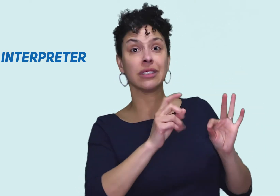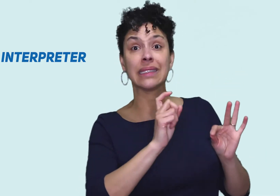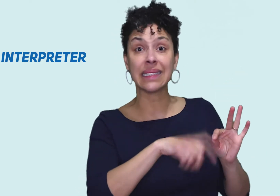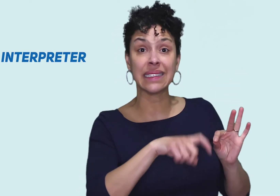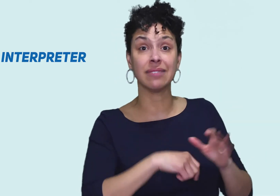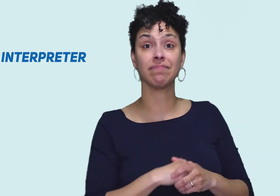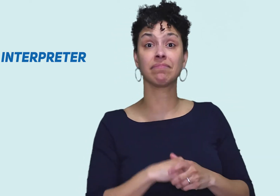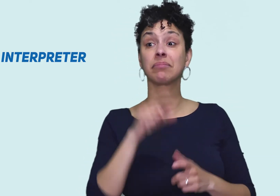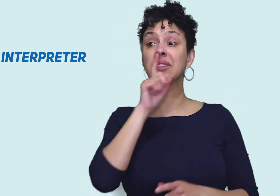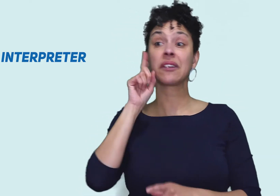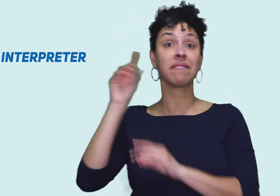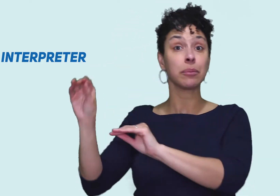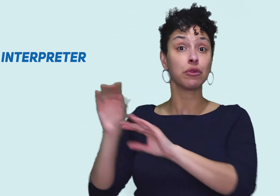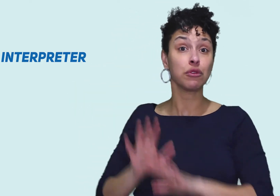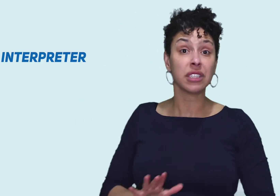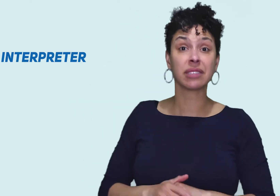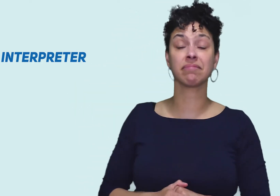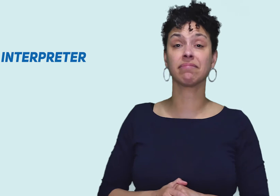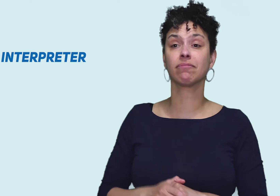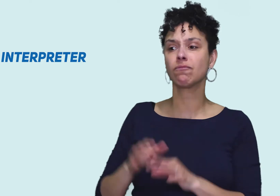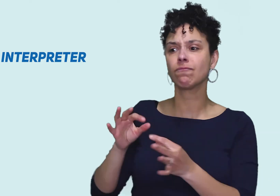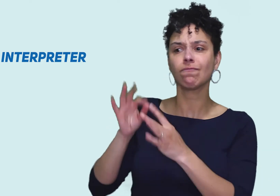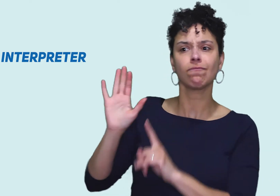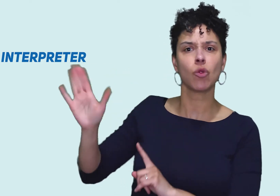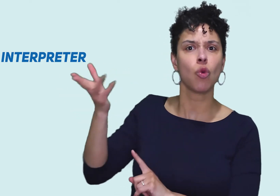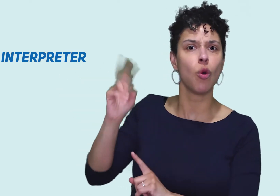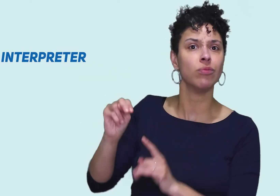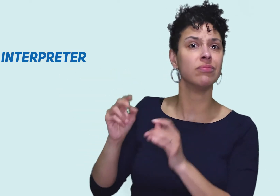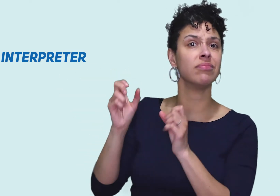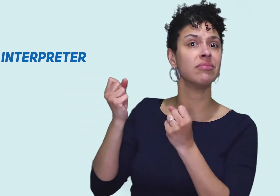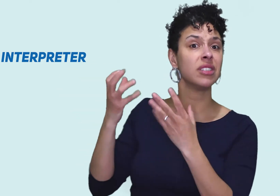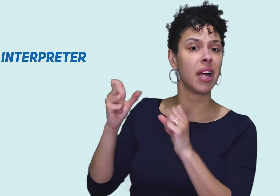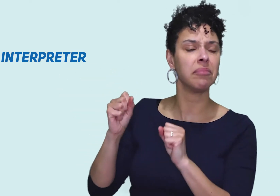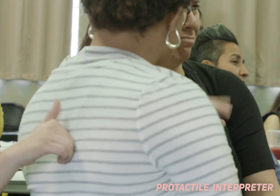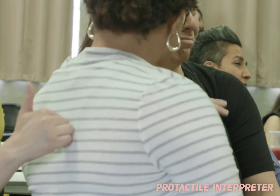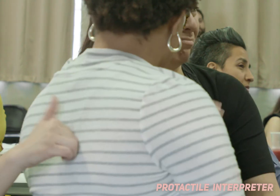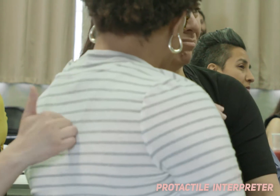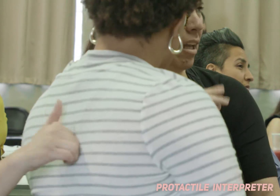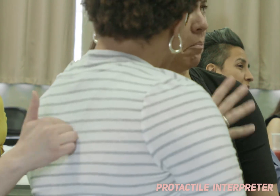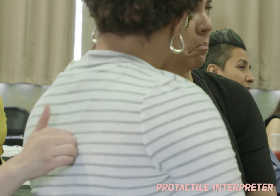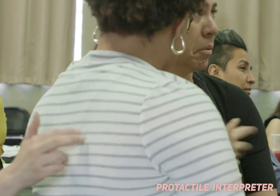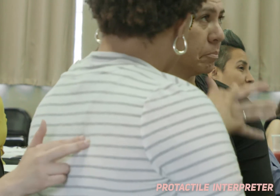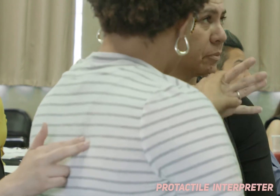Por ejemplo, un inmigrante sordo que trae consigo el idioma de su país de origen.